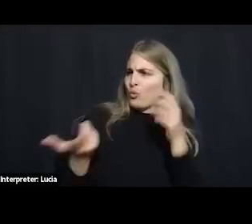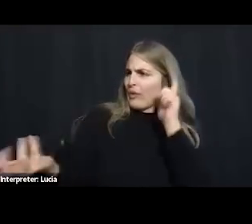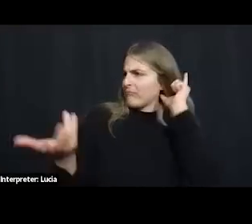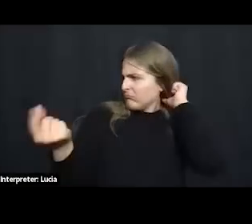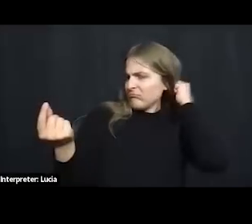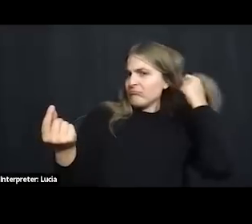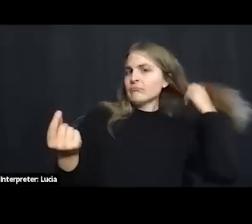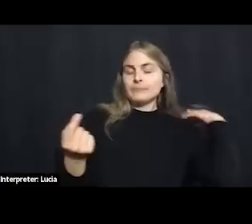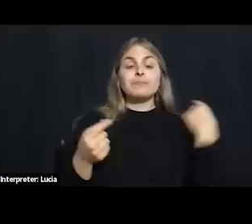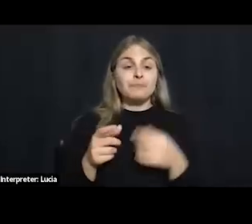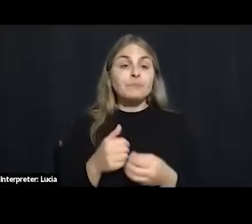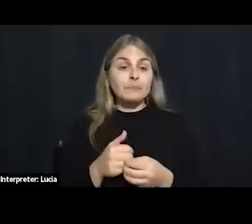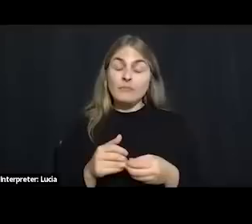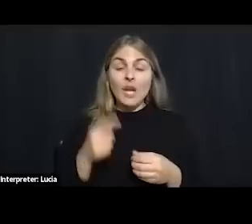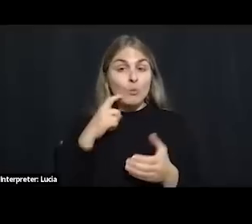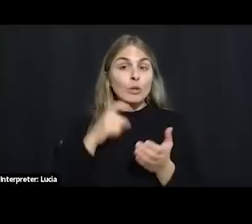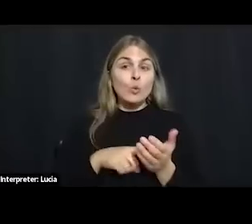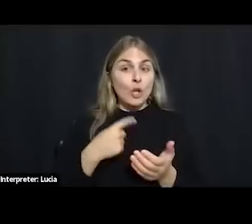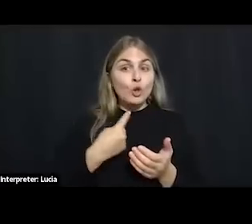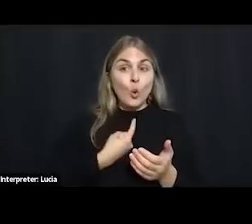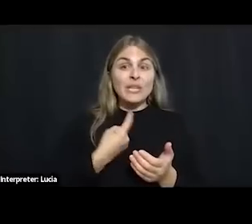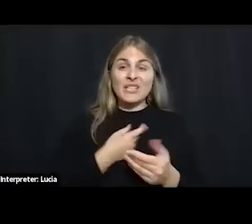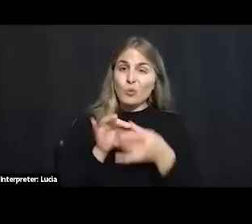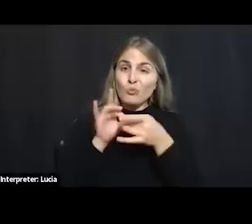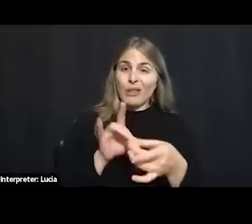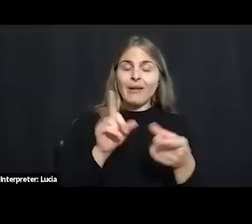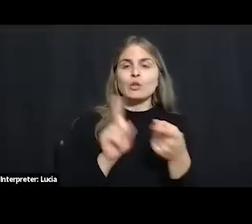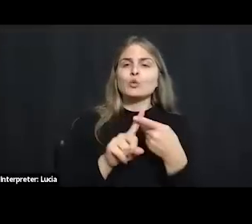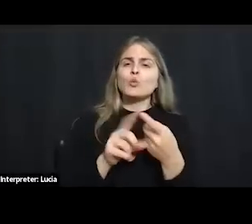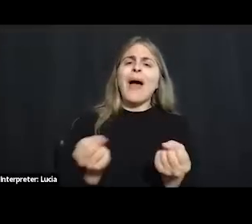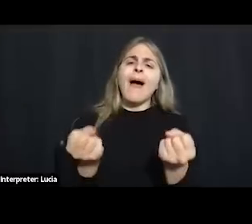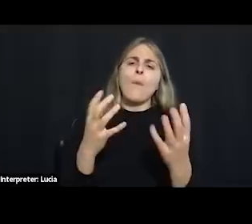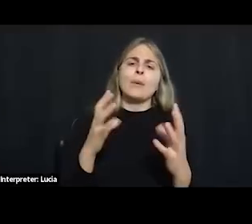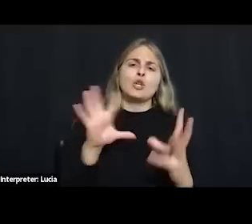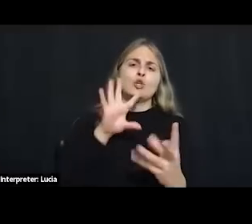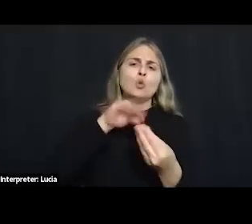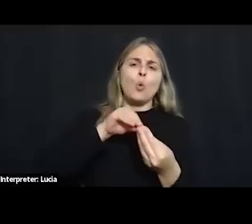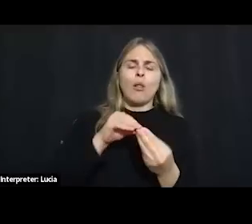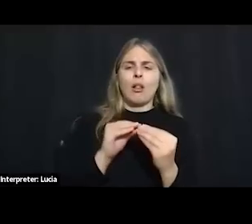Encontramos que la soledad estaba muy relacionada con la cantidad total de días de participación comunitaria,